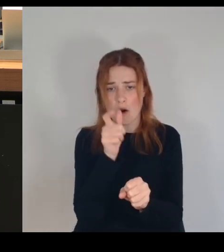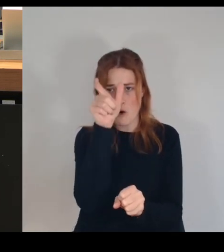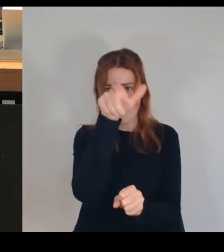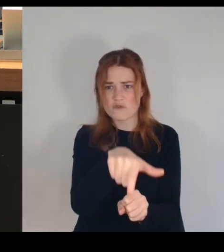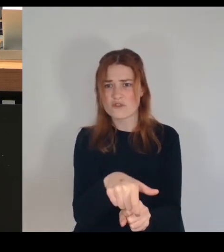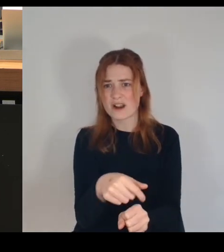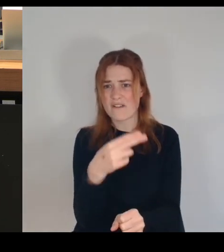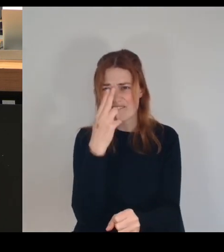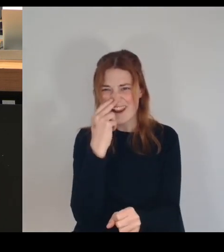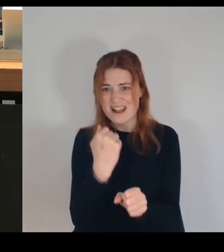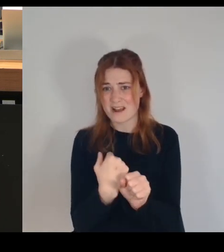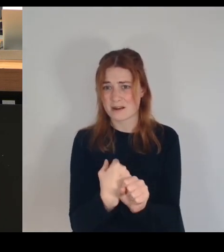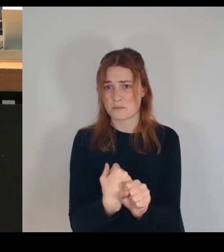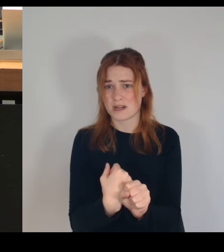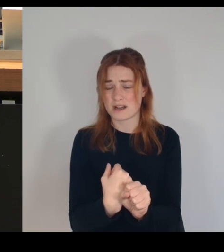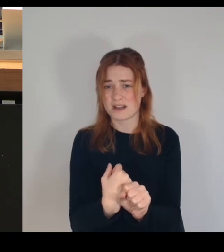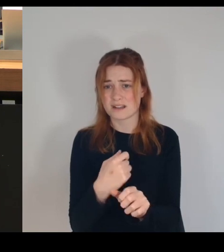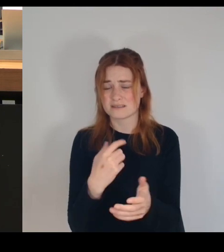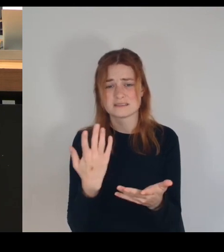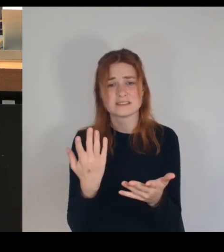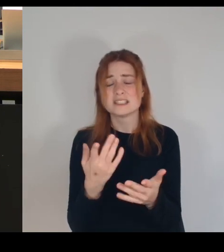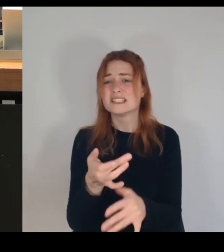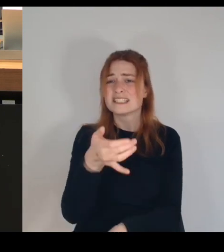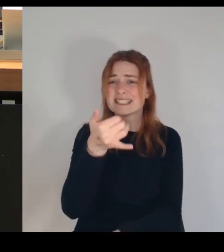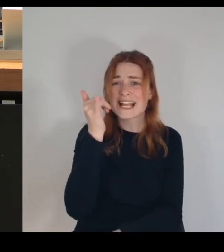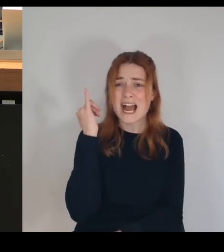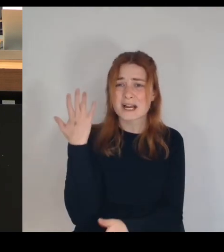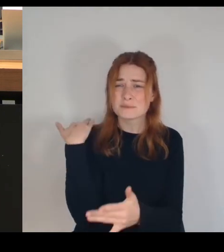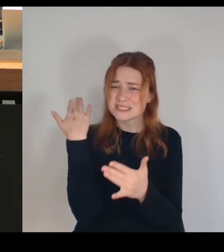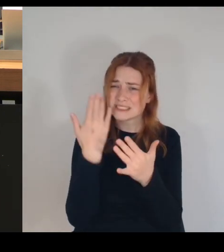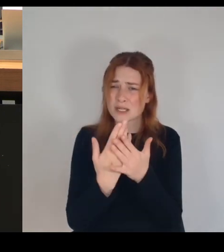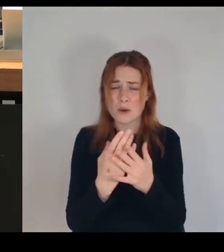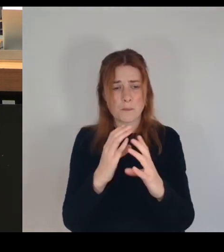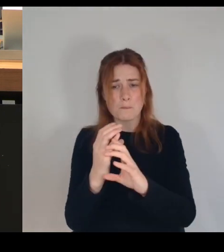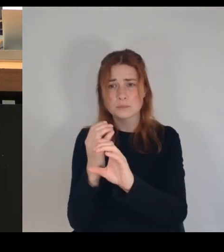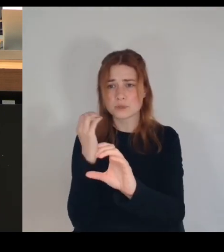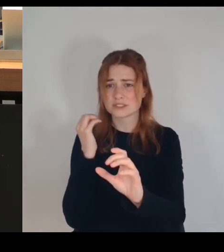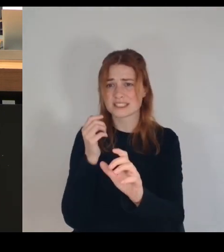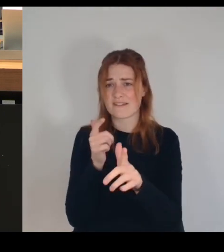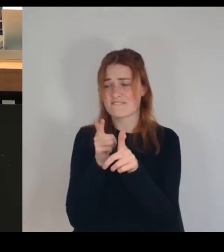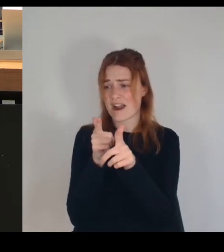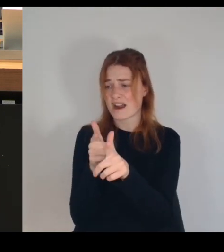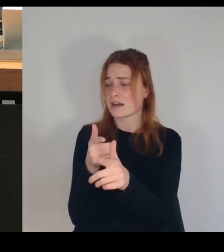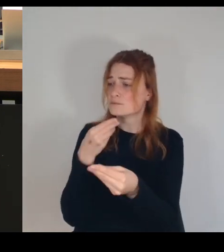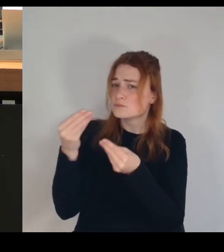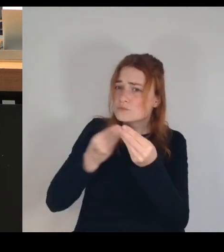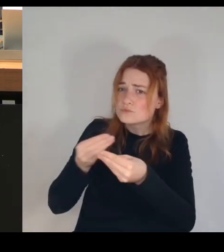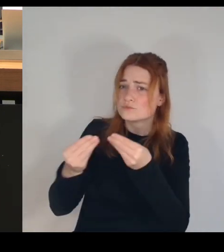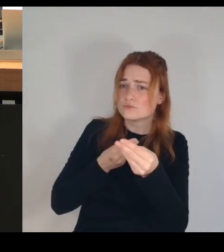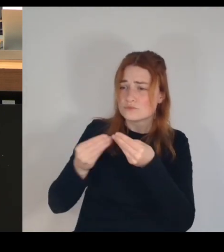Busfahrern alle auf die verheerende Sicherheitslage für die Fahrer hinweisen und definitiv nicht wirklich gehandelt wird.